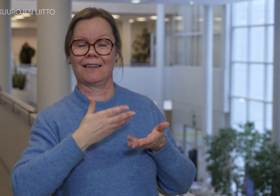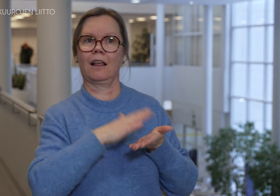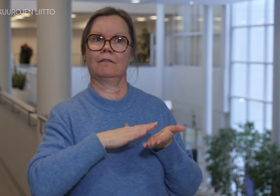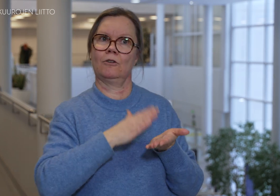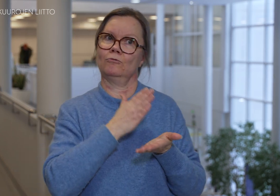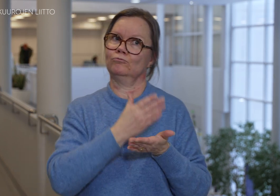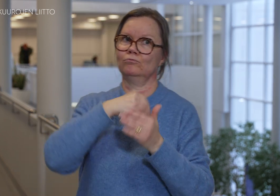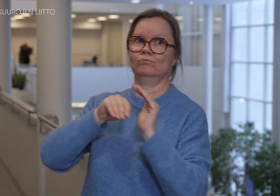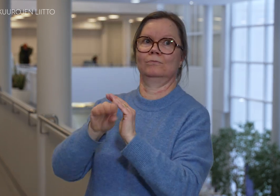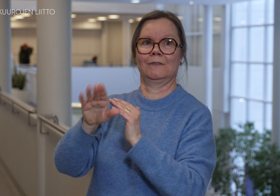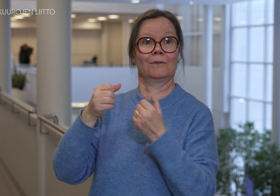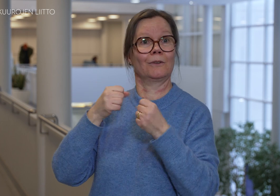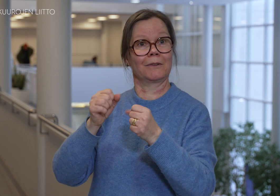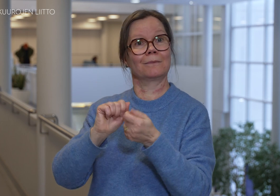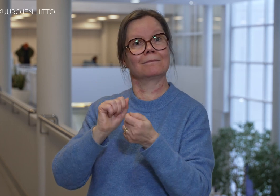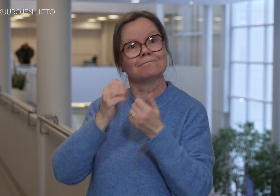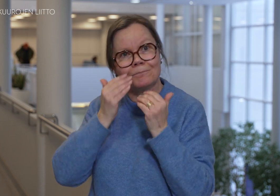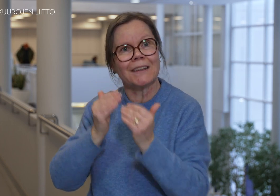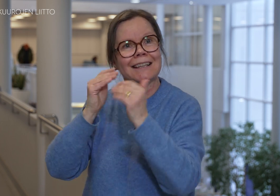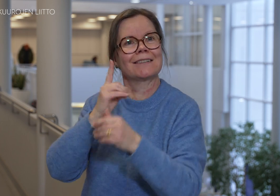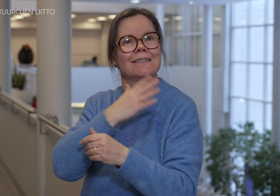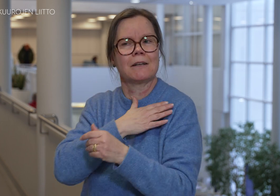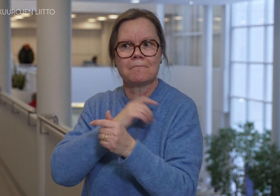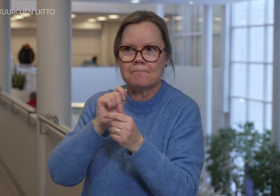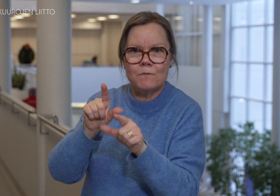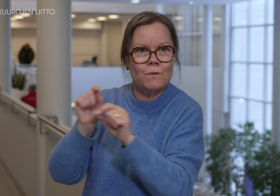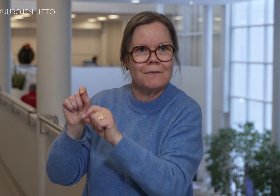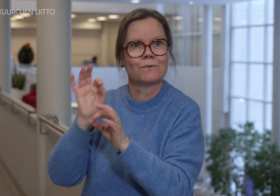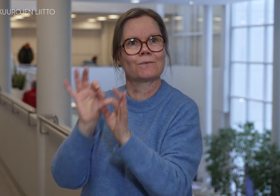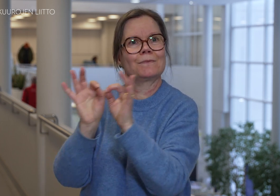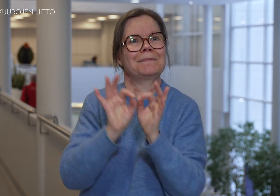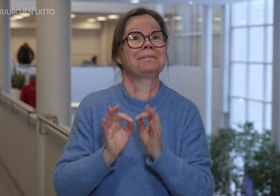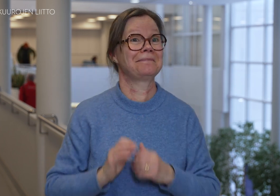Ja myös eväitä palvelujen ja toimintojen kehittämiseen.